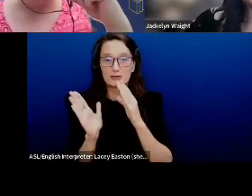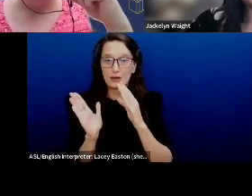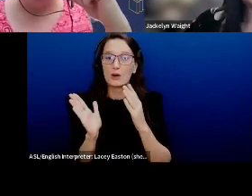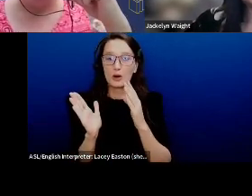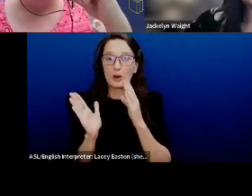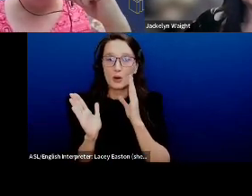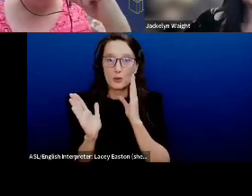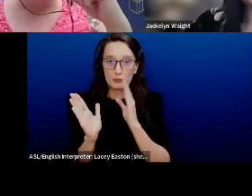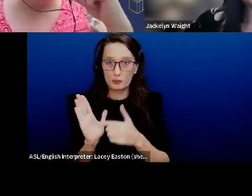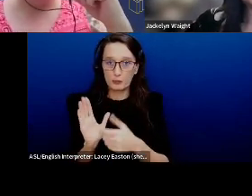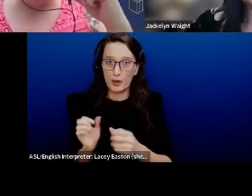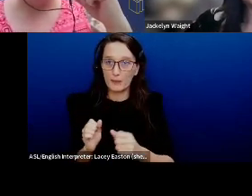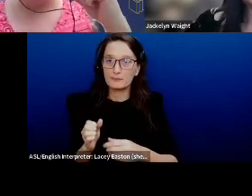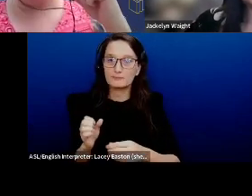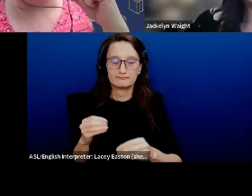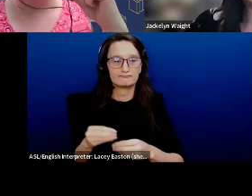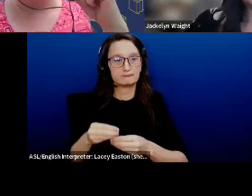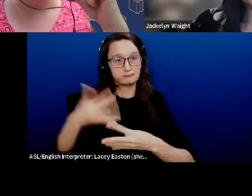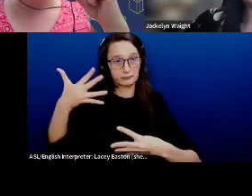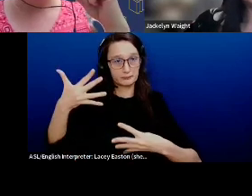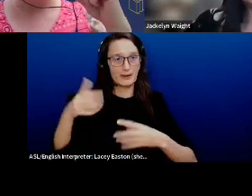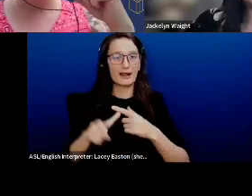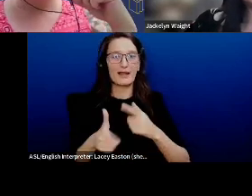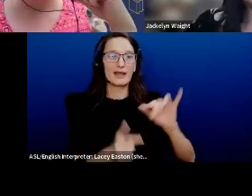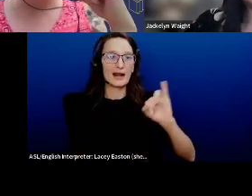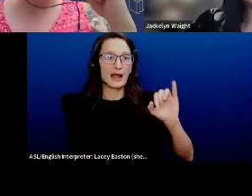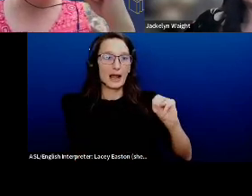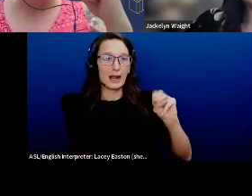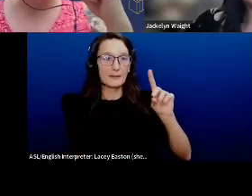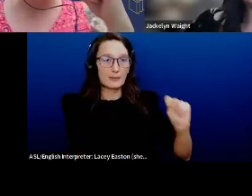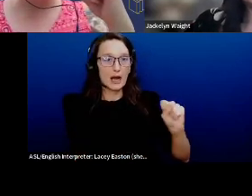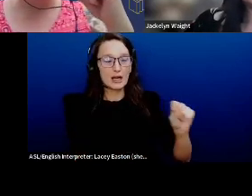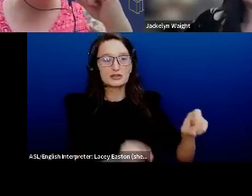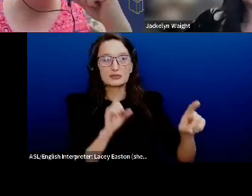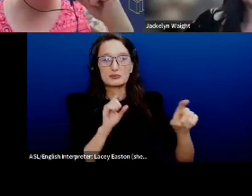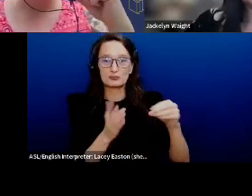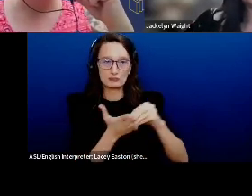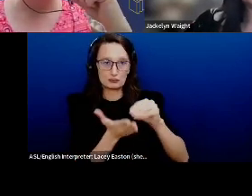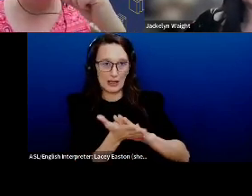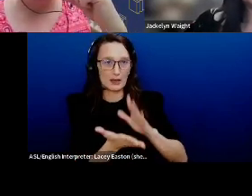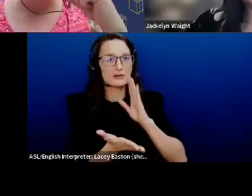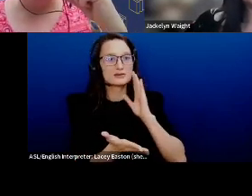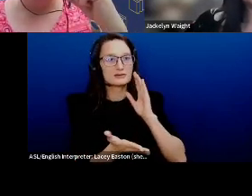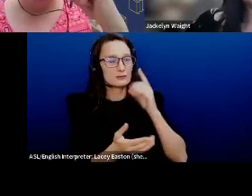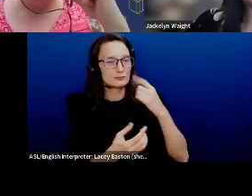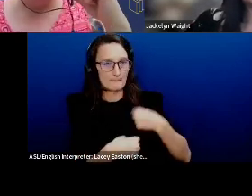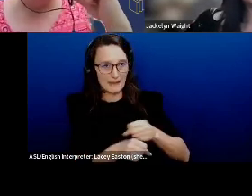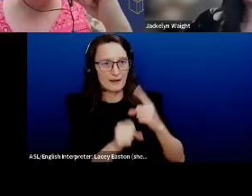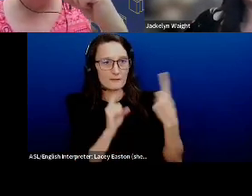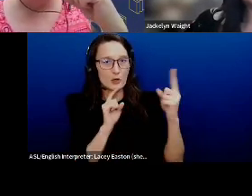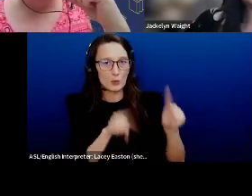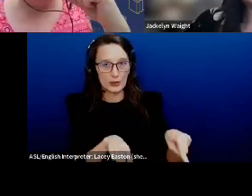se crean los registros de IMOD para el pedido. Las editoriales entregan archivos y libros a CSMT y, posteriormente, todos